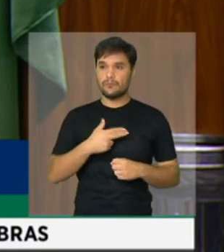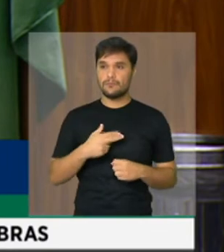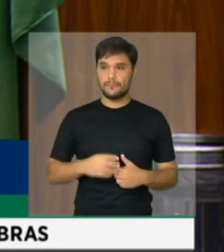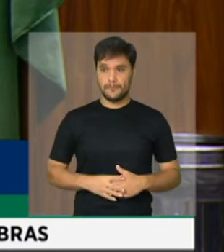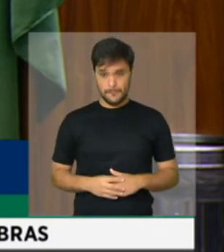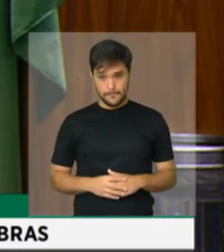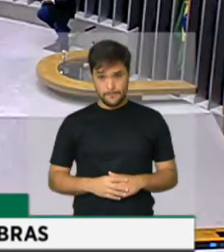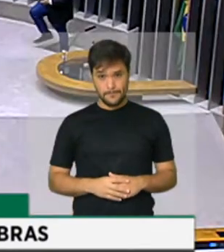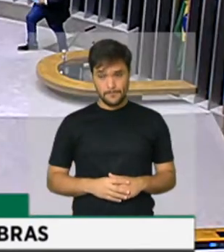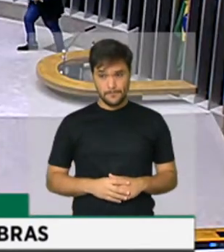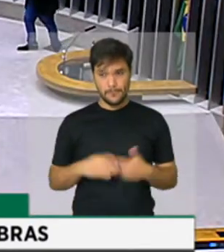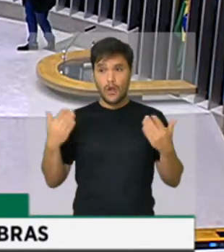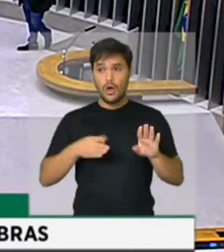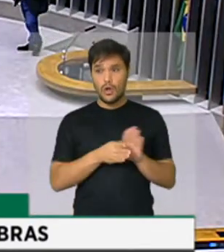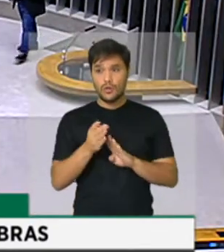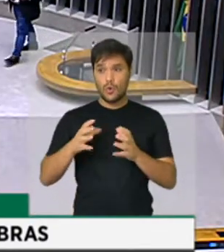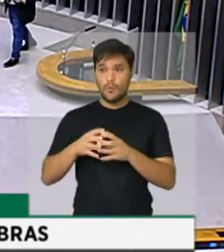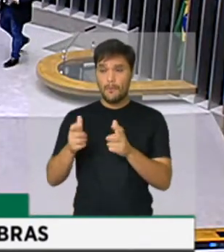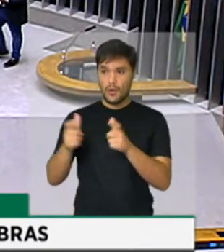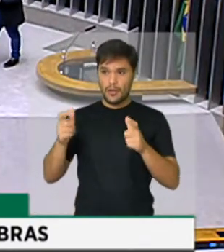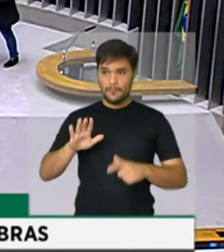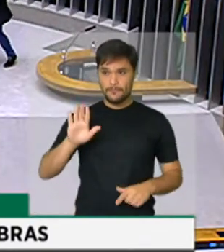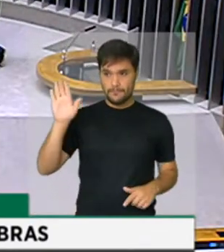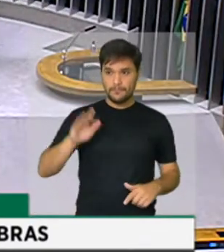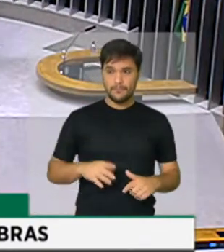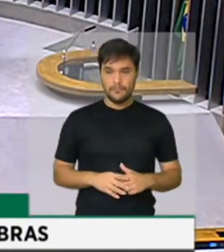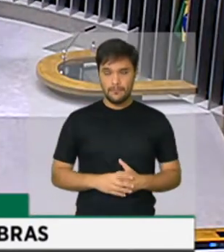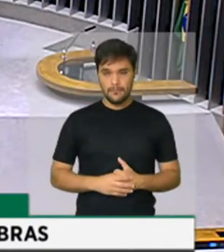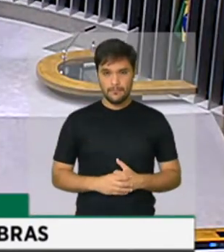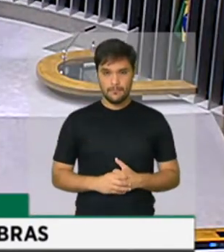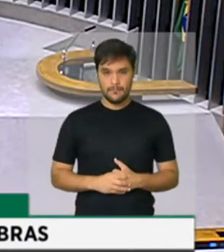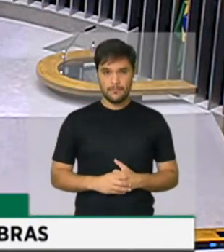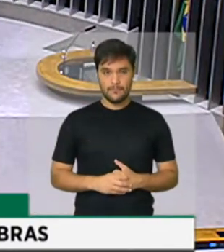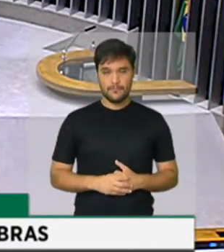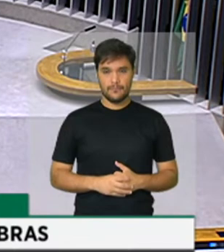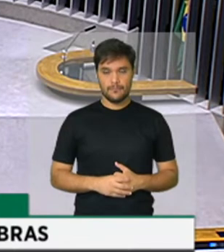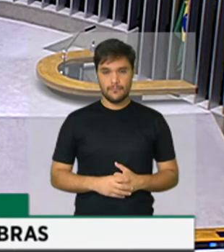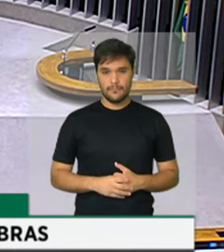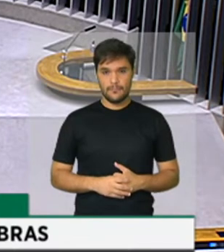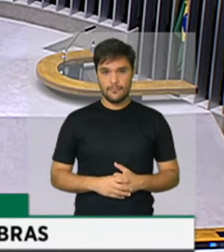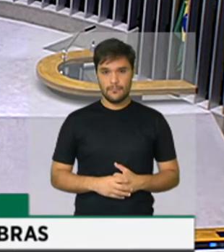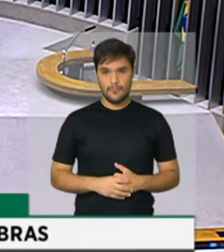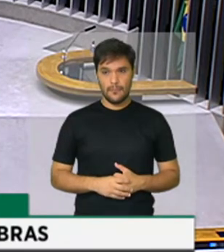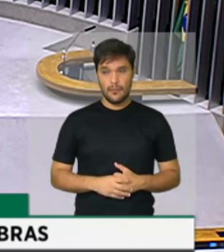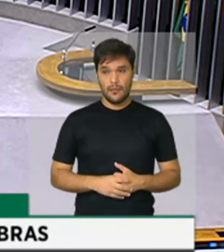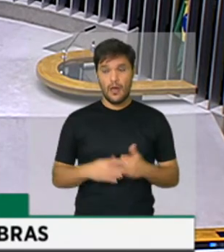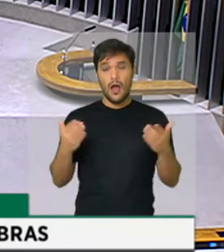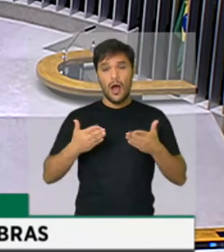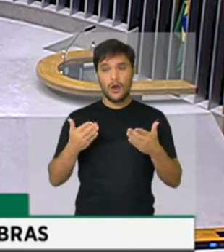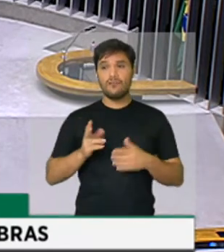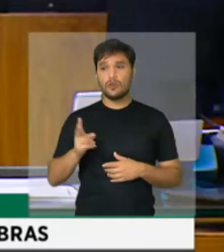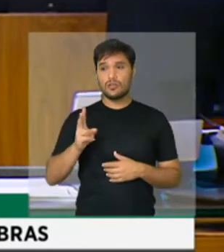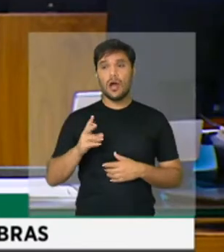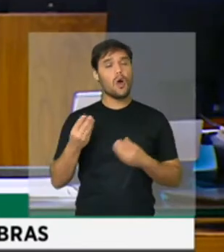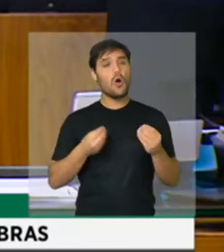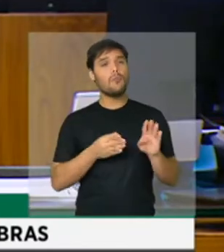VAI FAZER A GENTE-- [INTERRUPÇÃO NO ÁUDIO] [DEPUTADO]: ORIENTAR PELA MAIORIA, PRESIDENTE. [PRESIDENTE]: SEGUIRIA